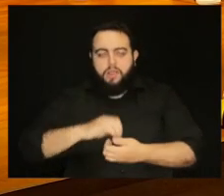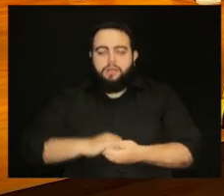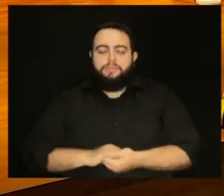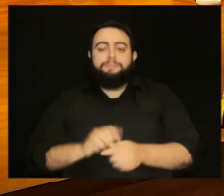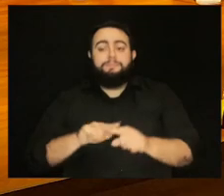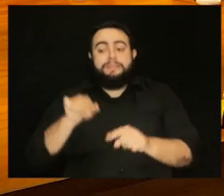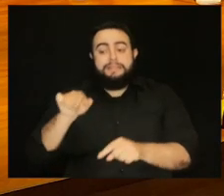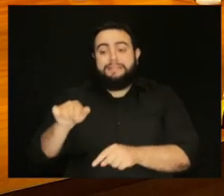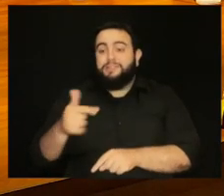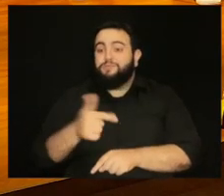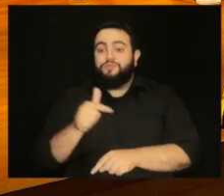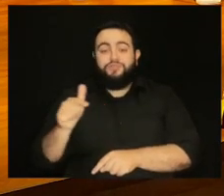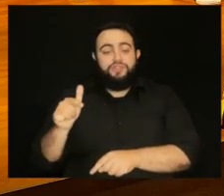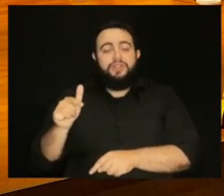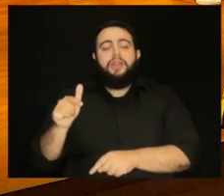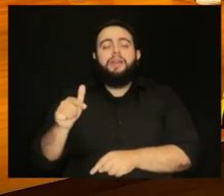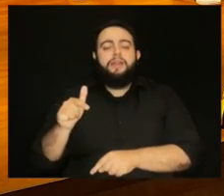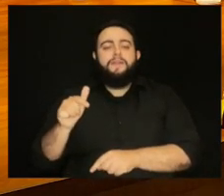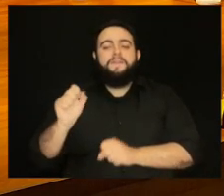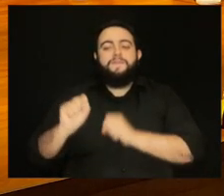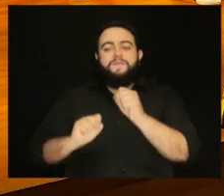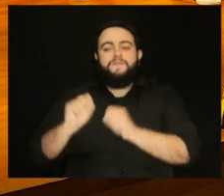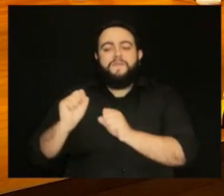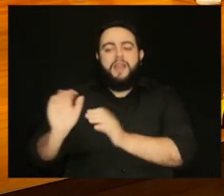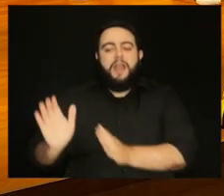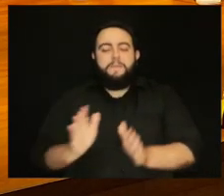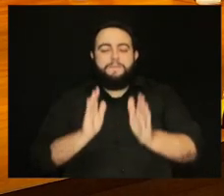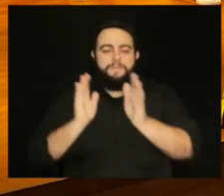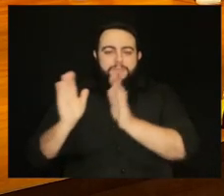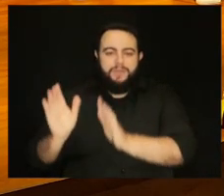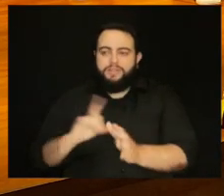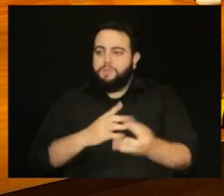América Latina tinha uma única fábrica de discos, tinha várias gravadoras, várias que eu digo umas